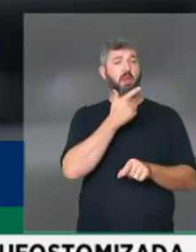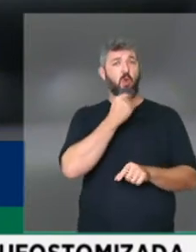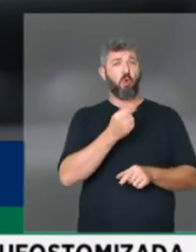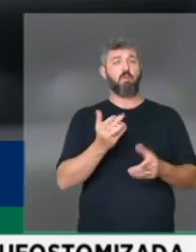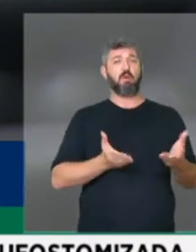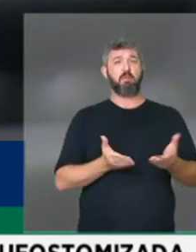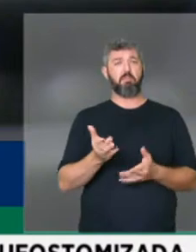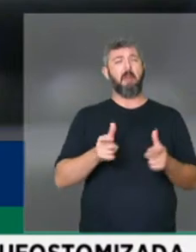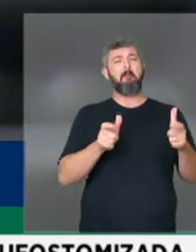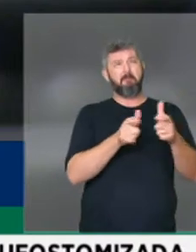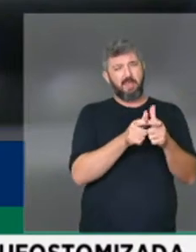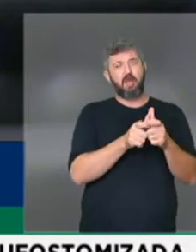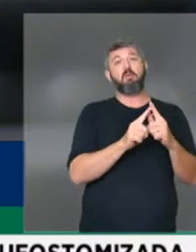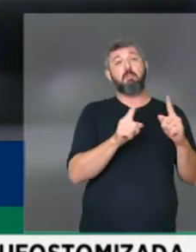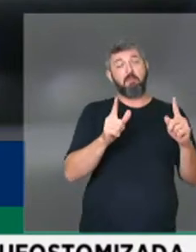CUIDADO COM O DIREITO DOS